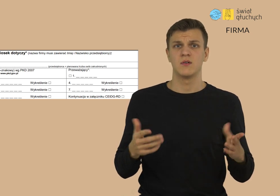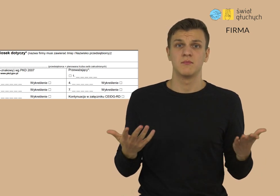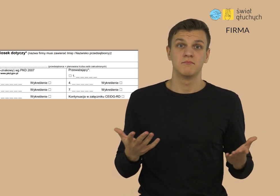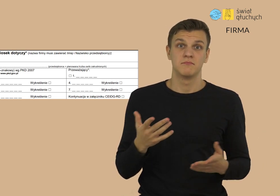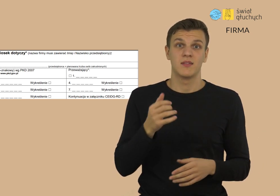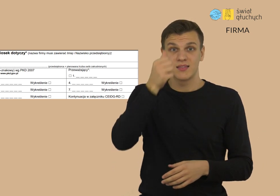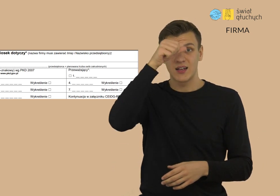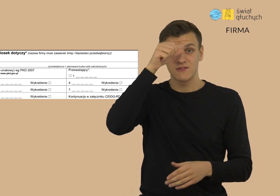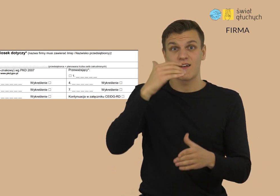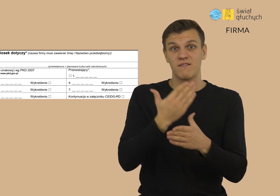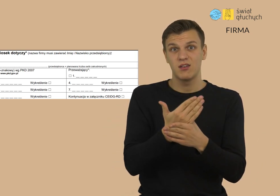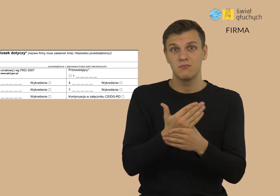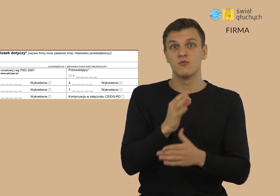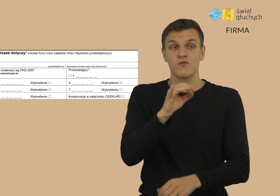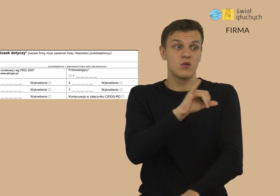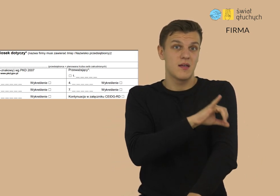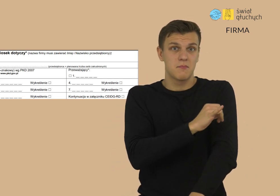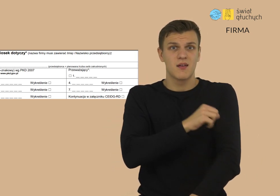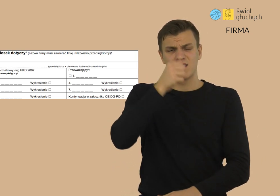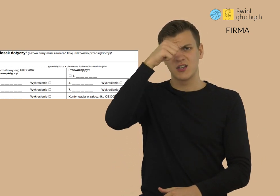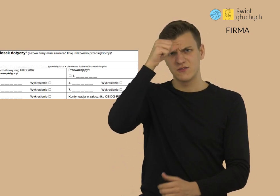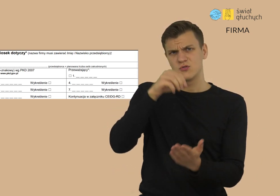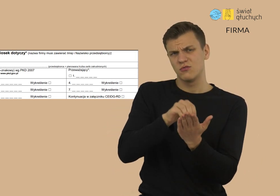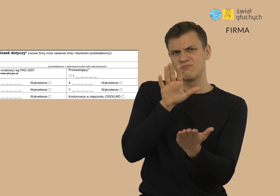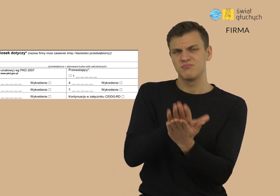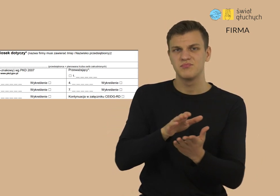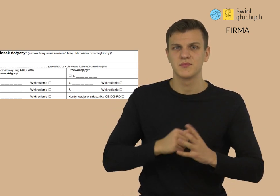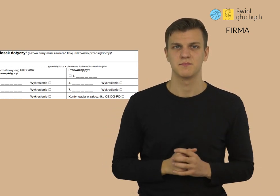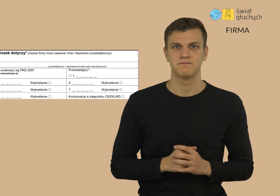Więc nazwa firmy, to tak naprawdę twoje imię i nazwisko.